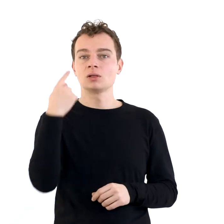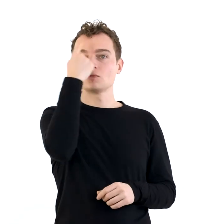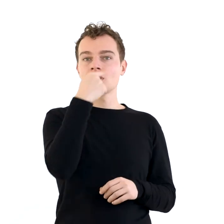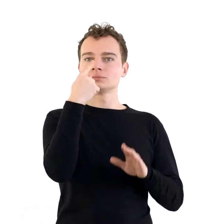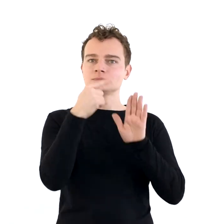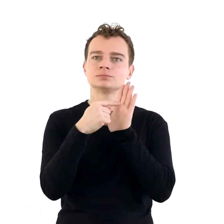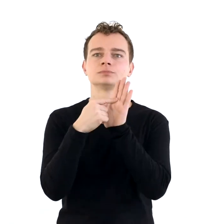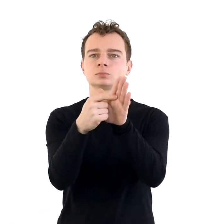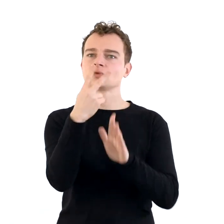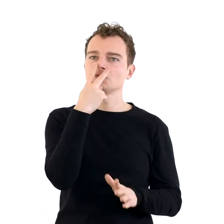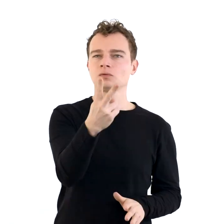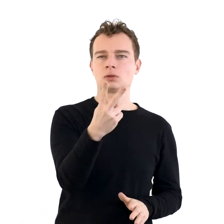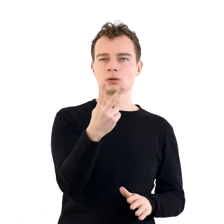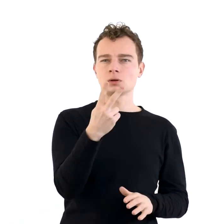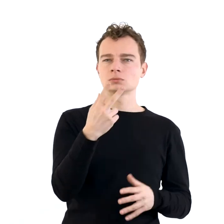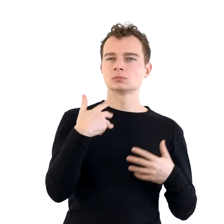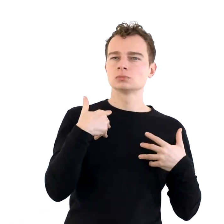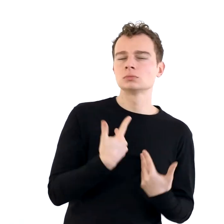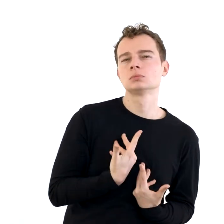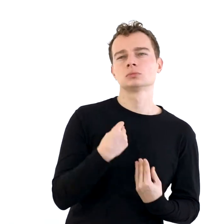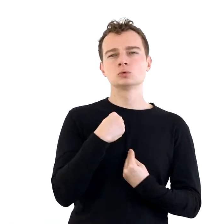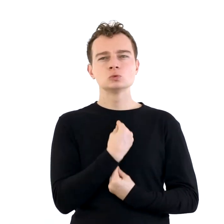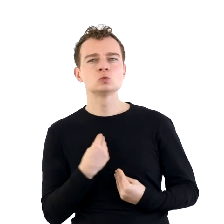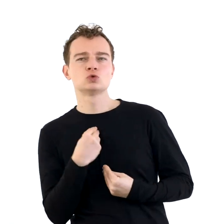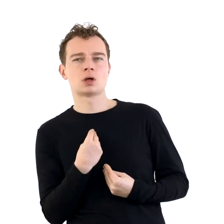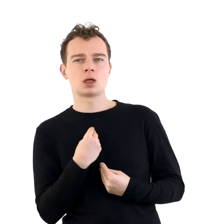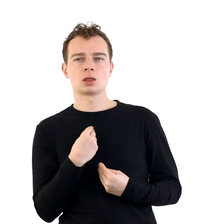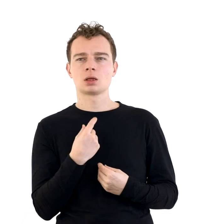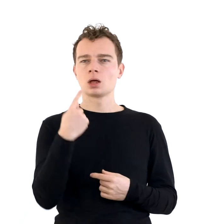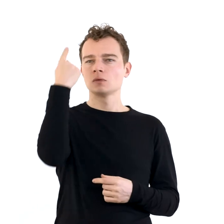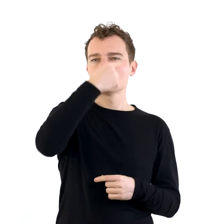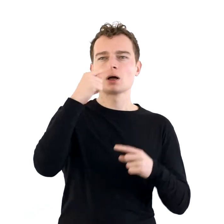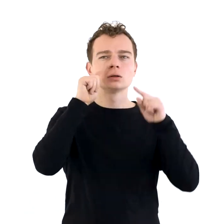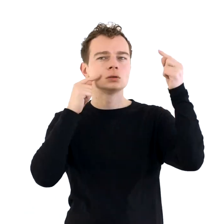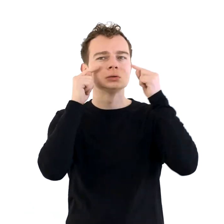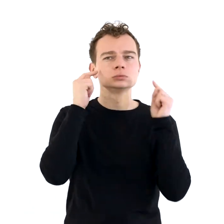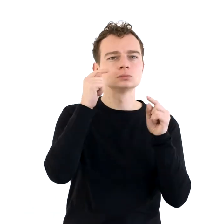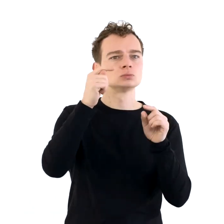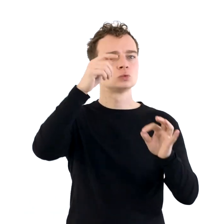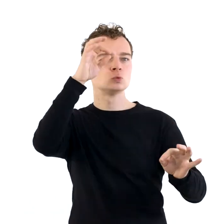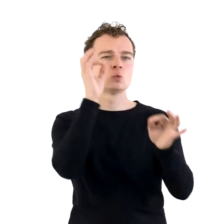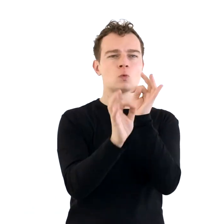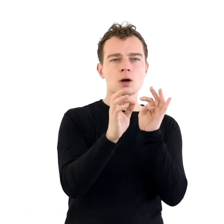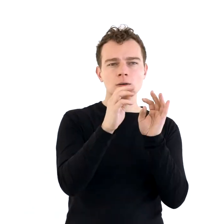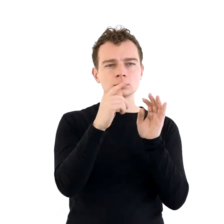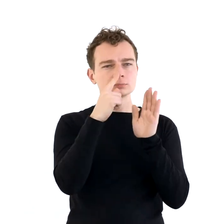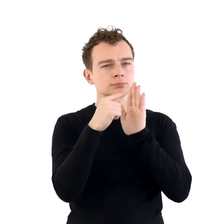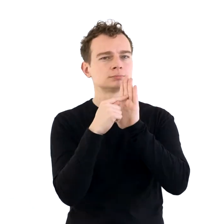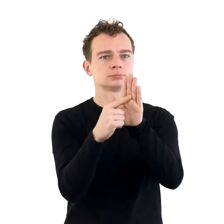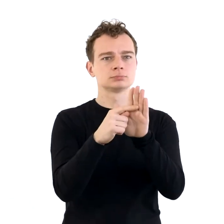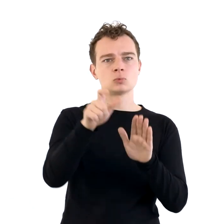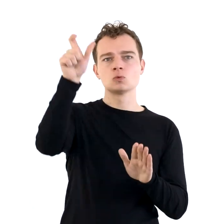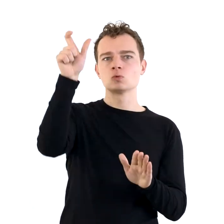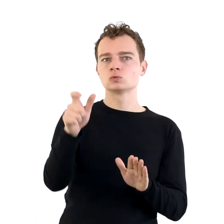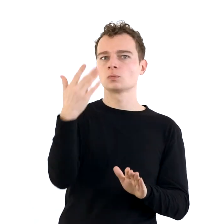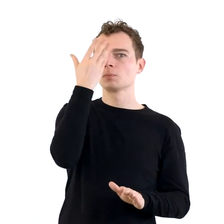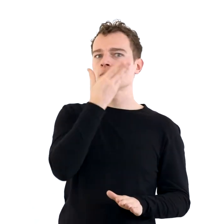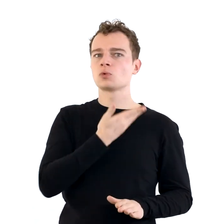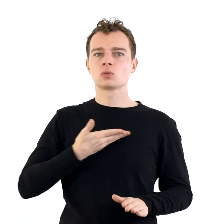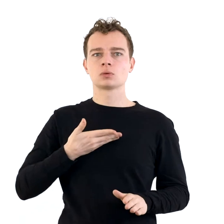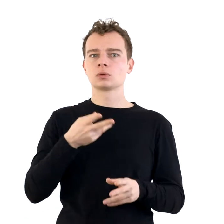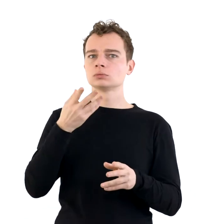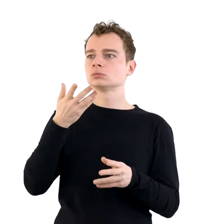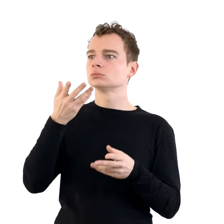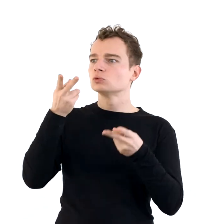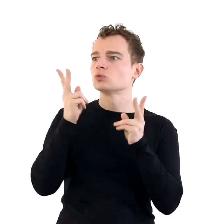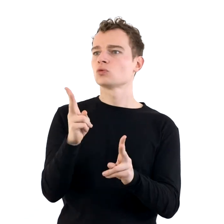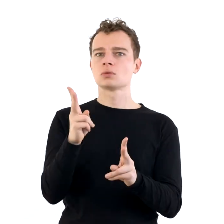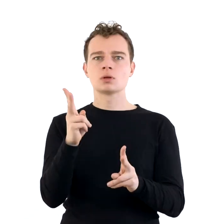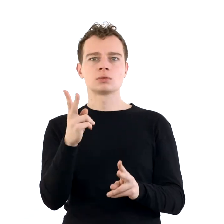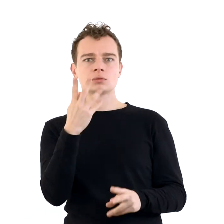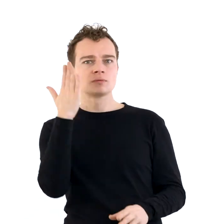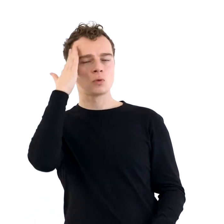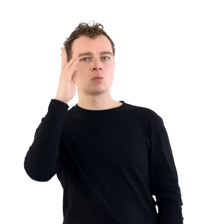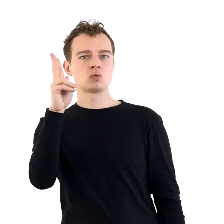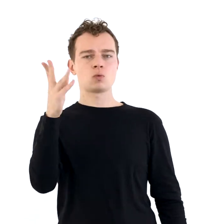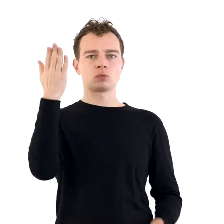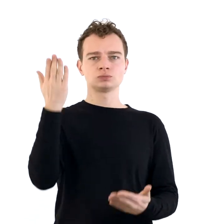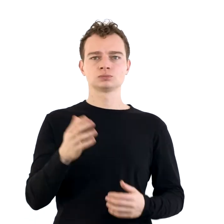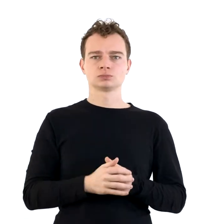Na jego twarzy maluje się wyraz pewnego znużenia, a precyzyjnie oddane rysy twarzy wskazują, iż był to portret konkretnej osoby.